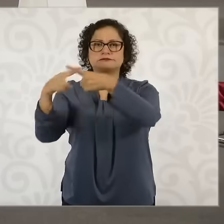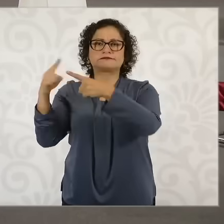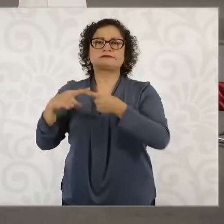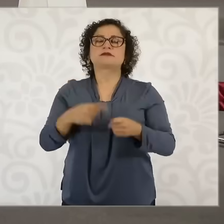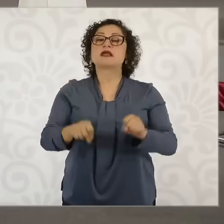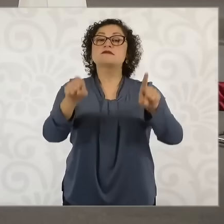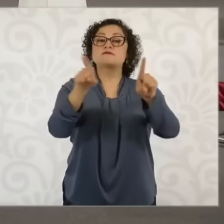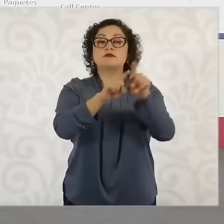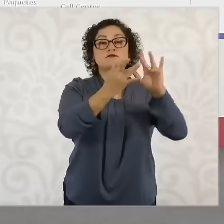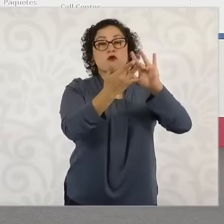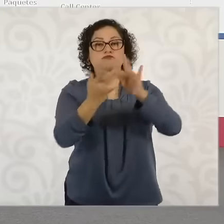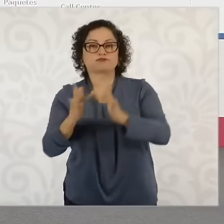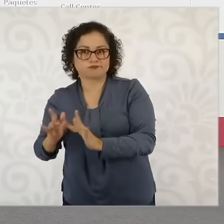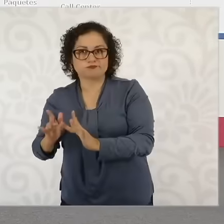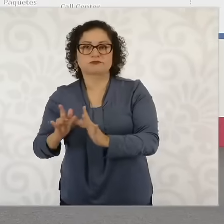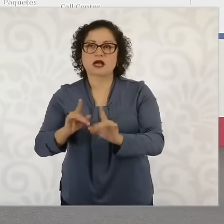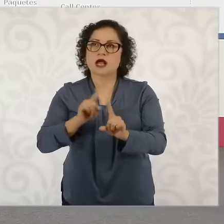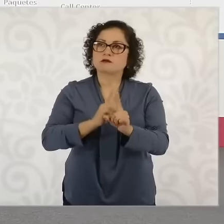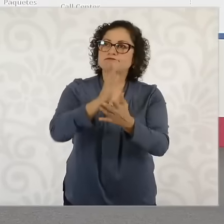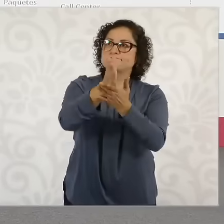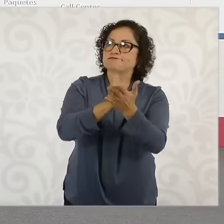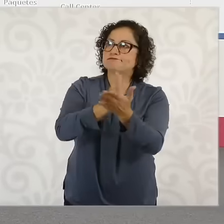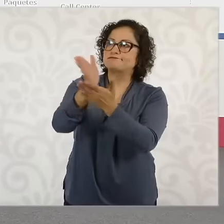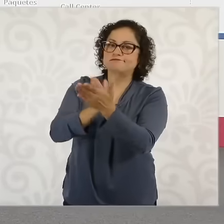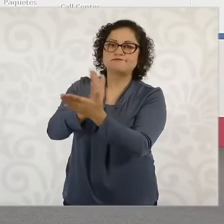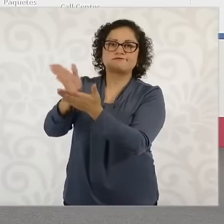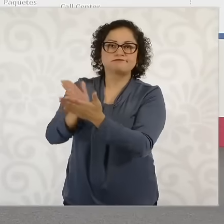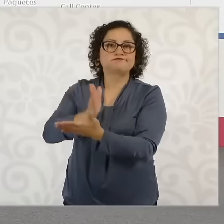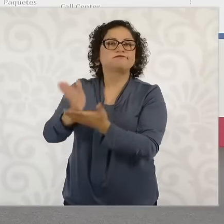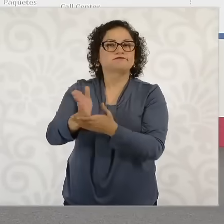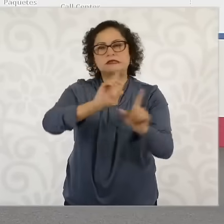que tenemos de los diferentes destinos para llegar a las diferentes porciones del territorio